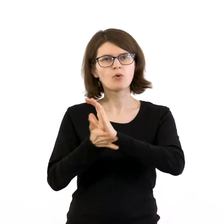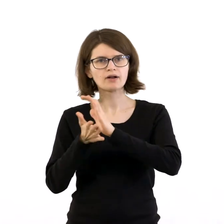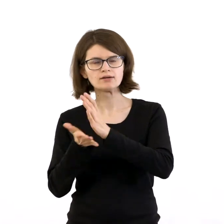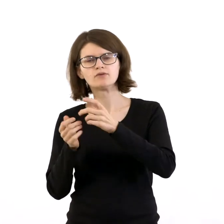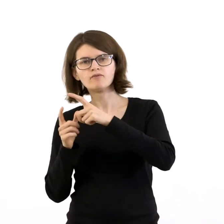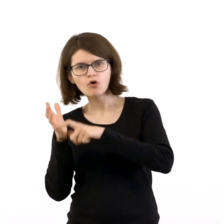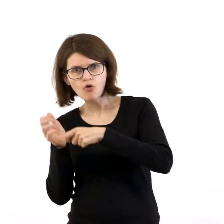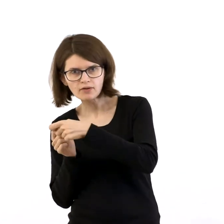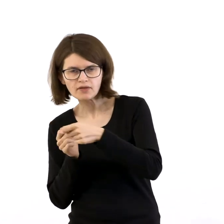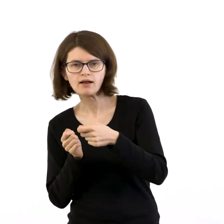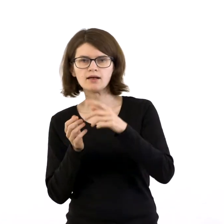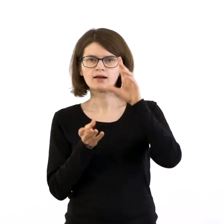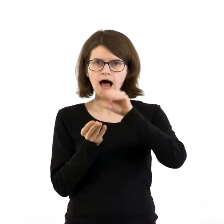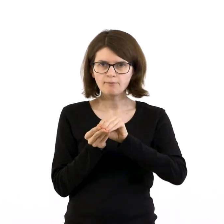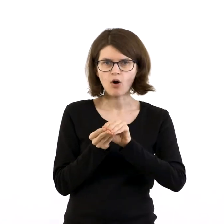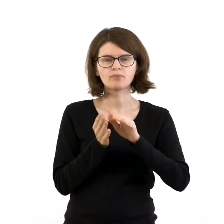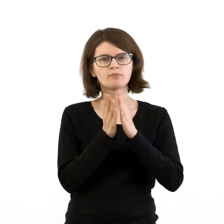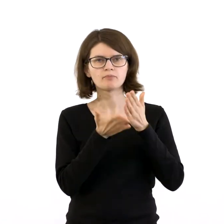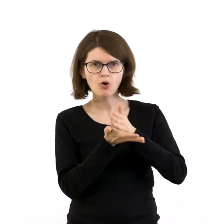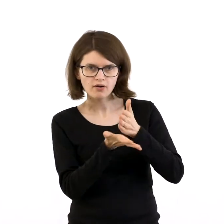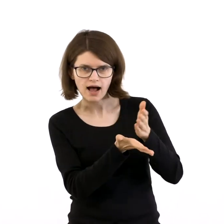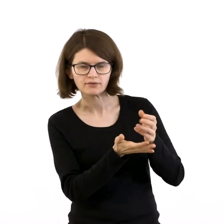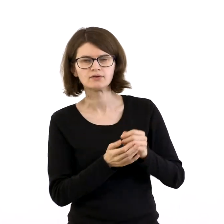publikacje – foldery, raporty, poradniki,